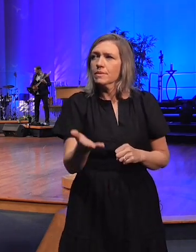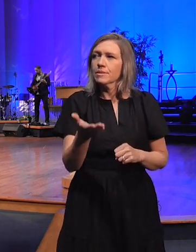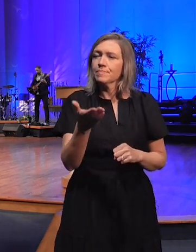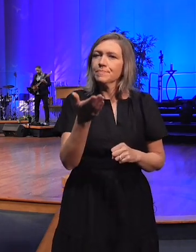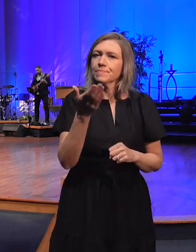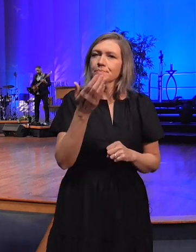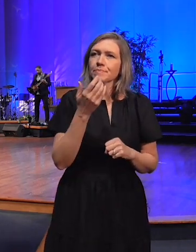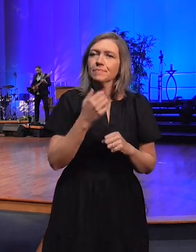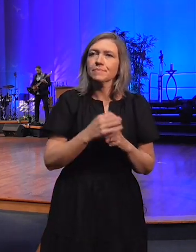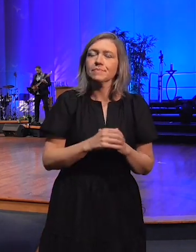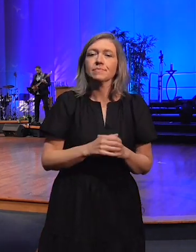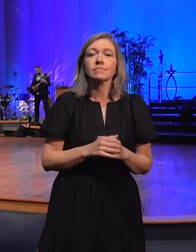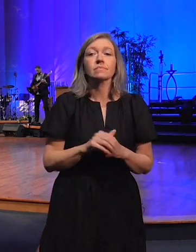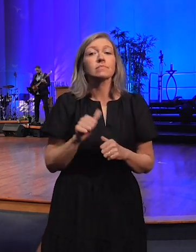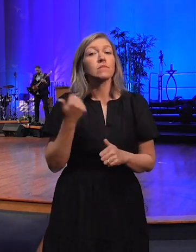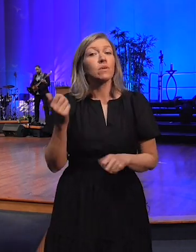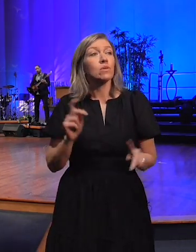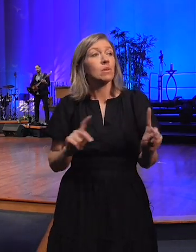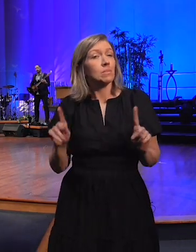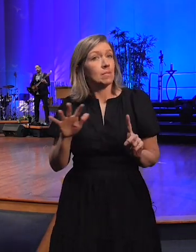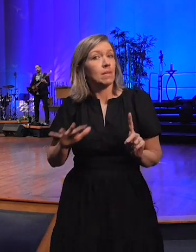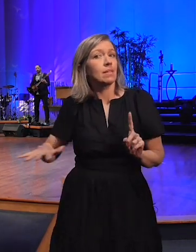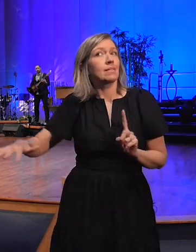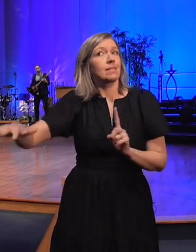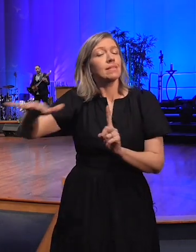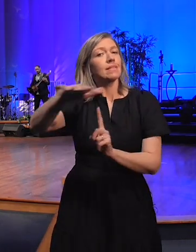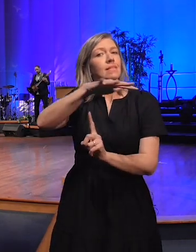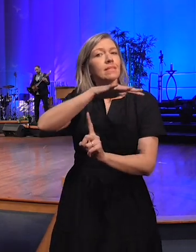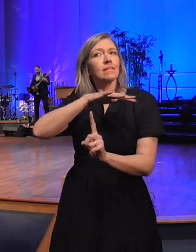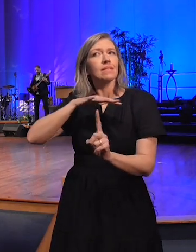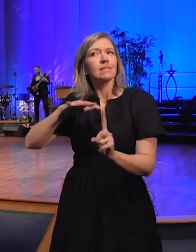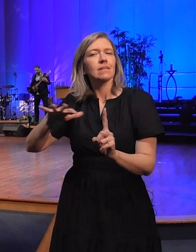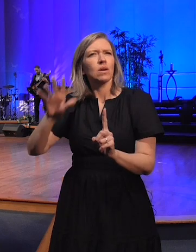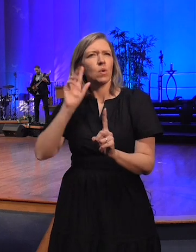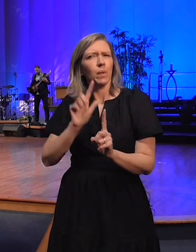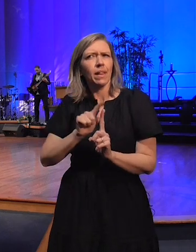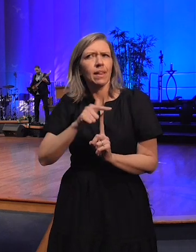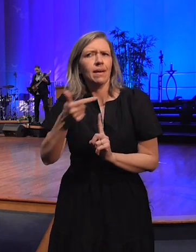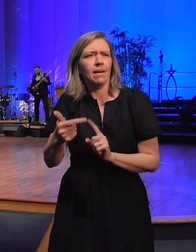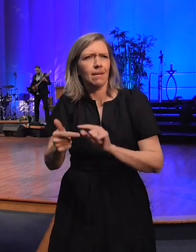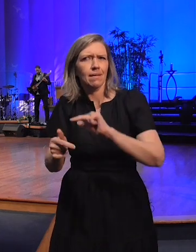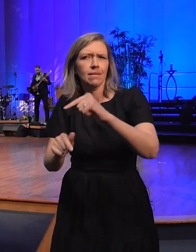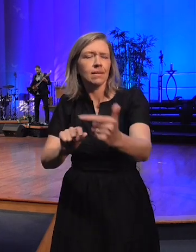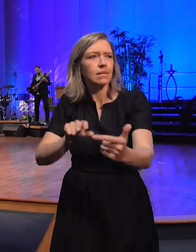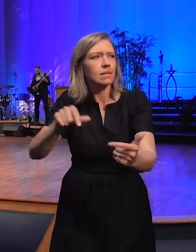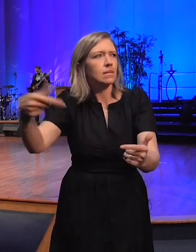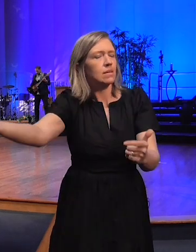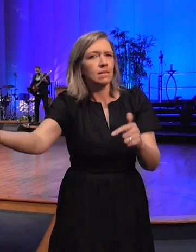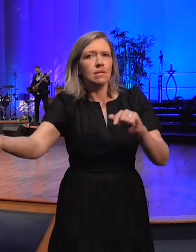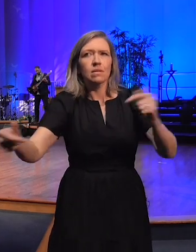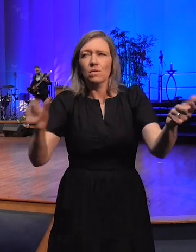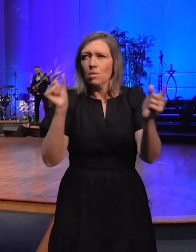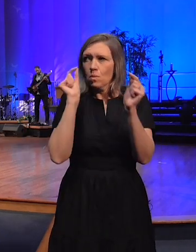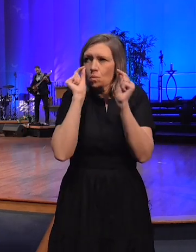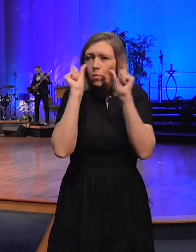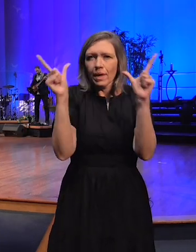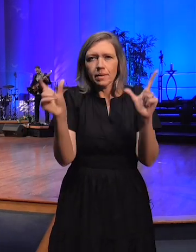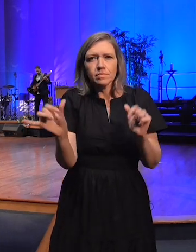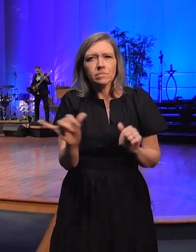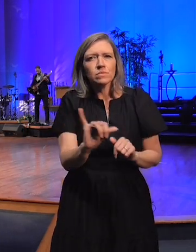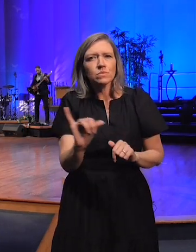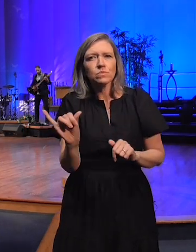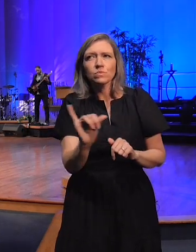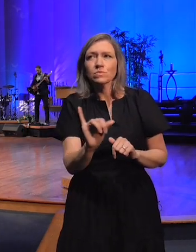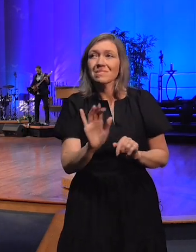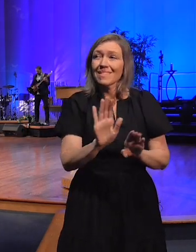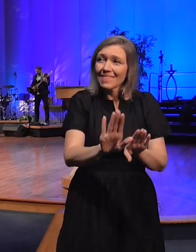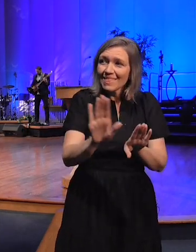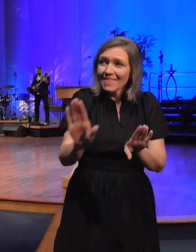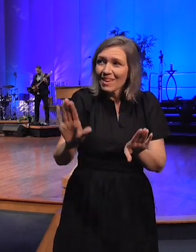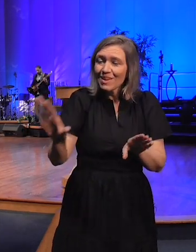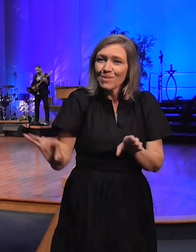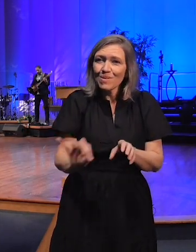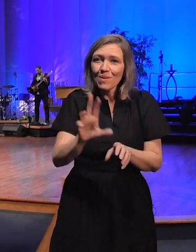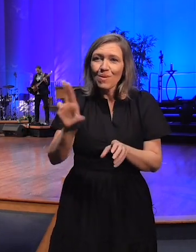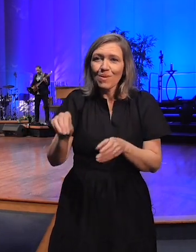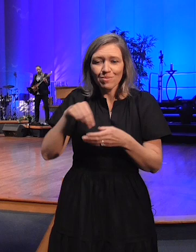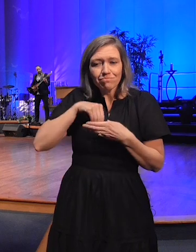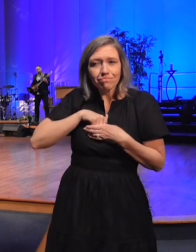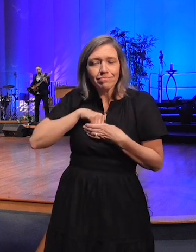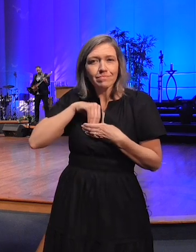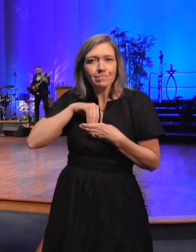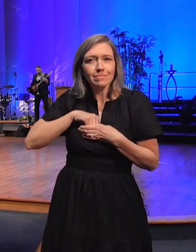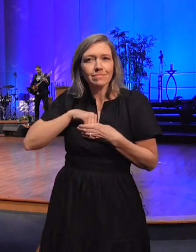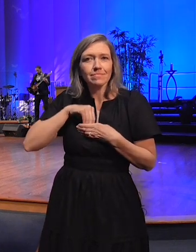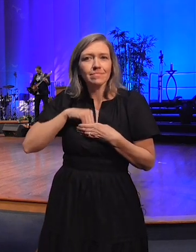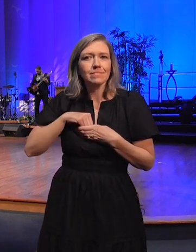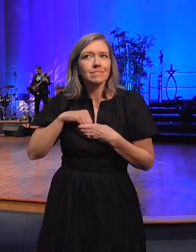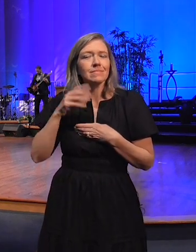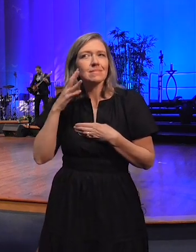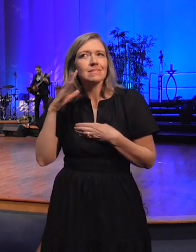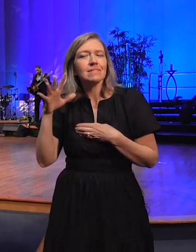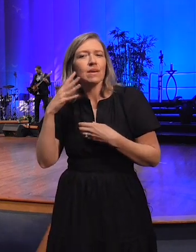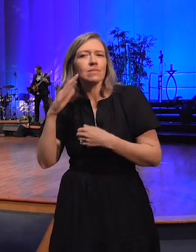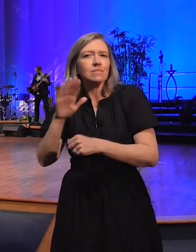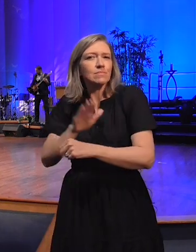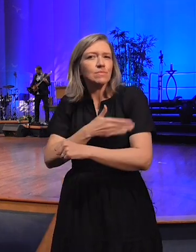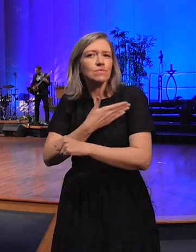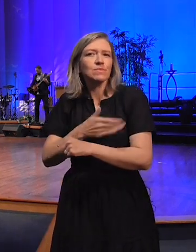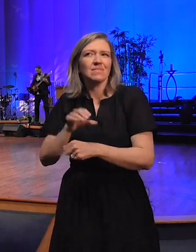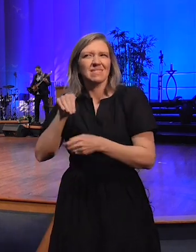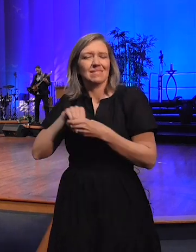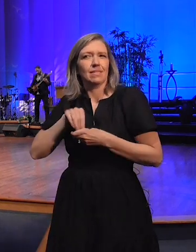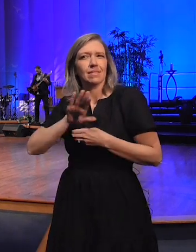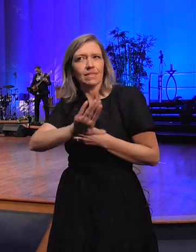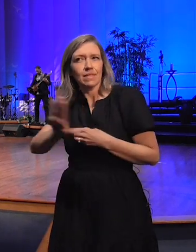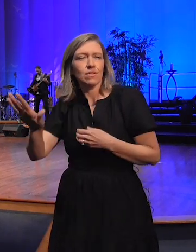Los demás a tu alrededor comenzarán a despertar a los sonidos que hay en sus corazones.